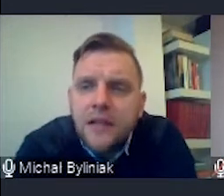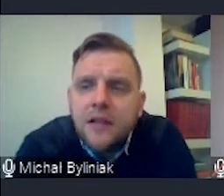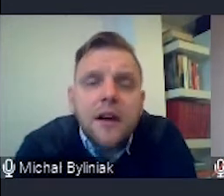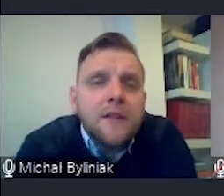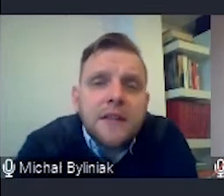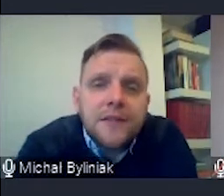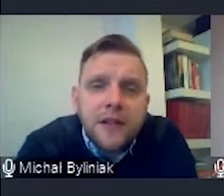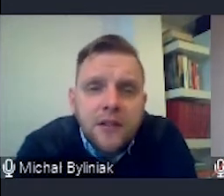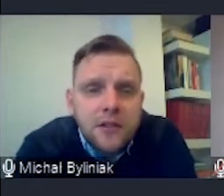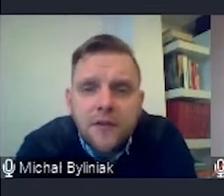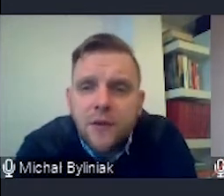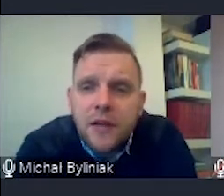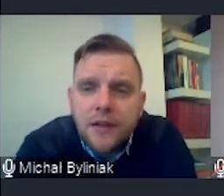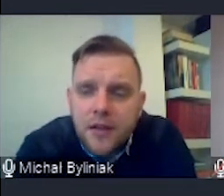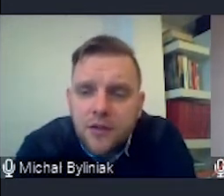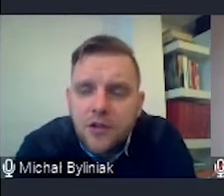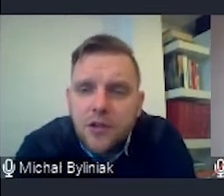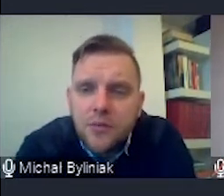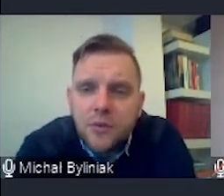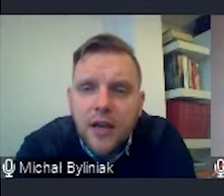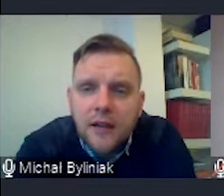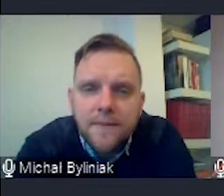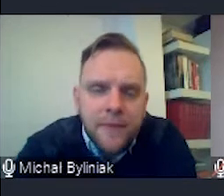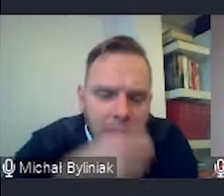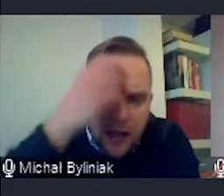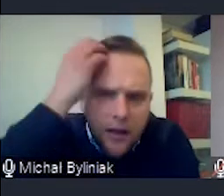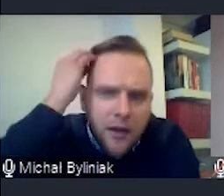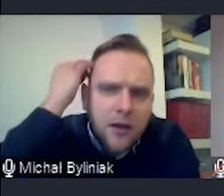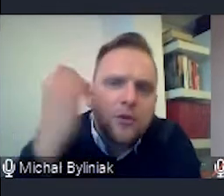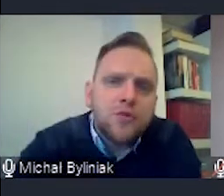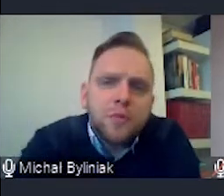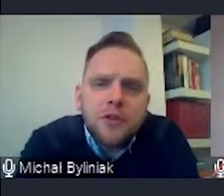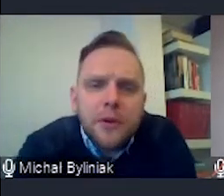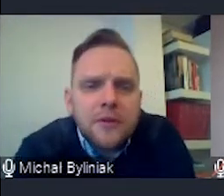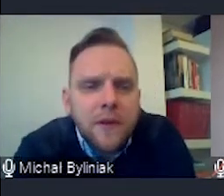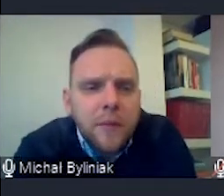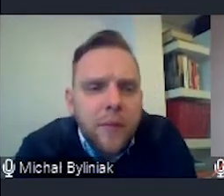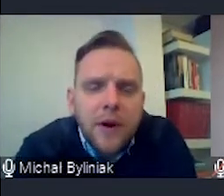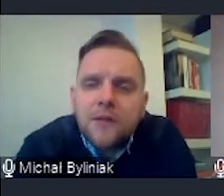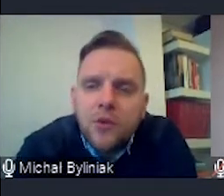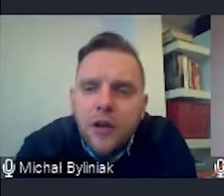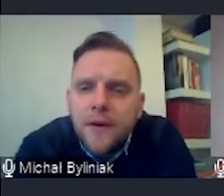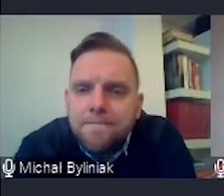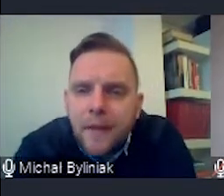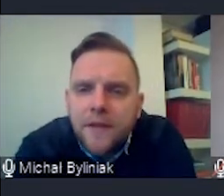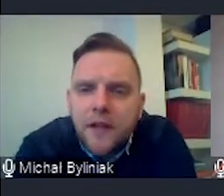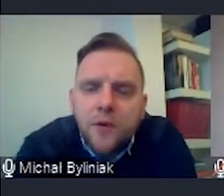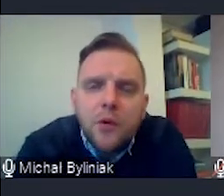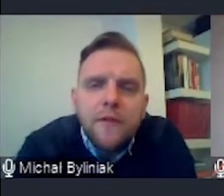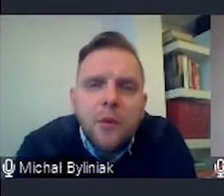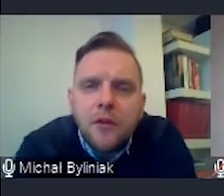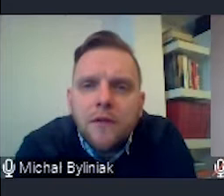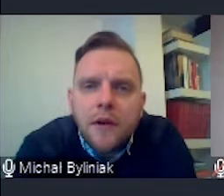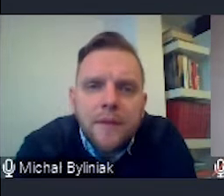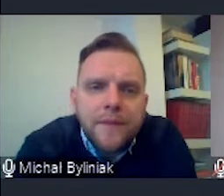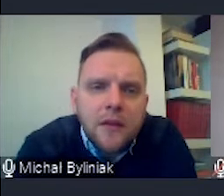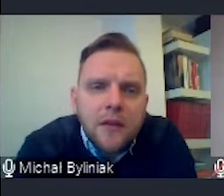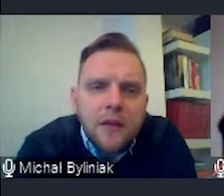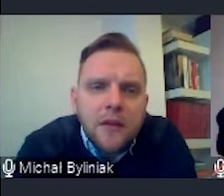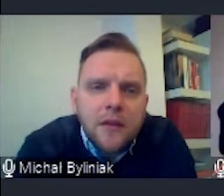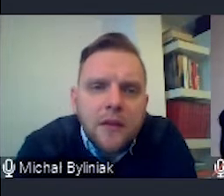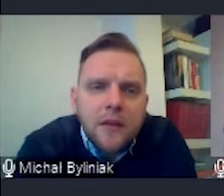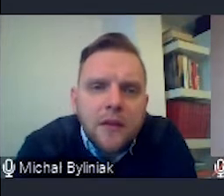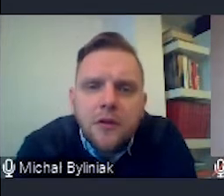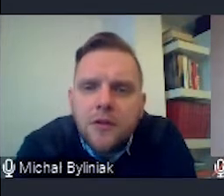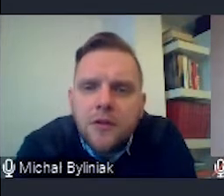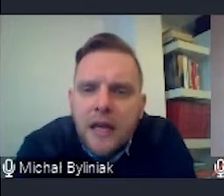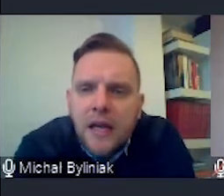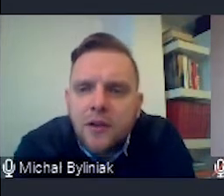I kilka kwestii technicznych związanych z naszym dzisiejszym spotkaniem. Otóż proszę Państwa pracujemy w takiej formule wykładowej,